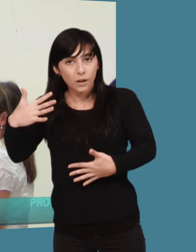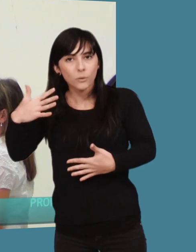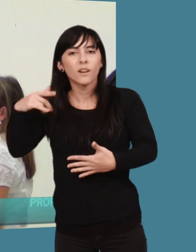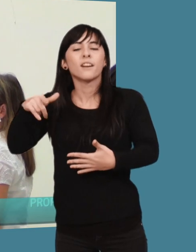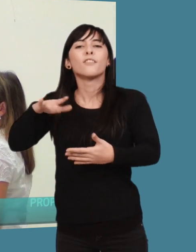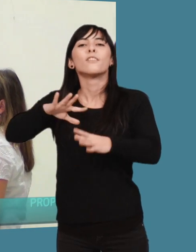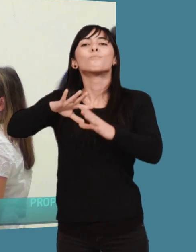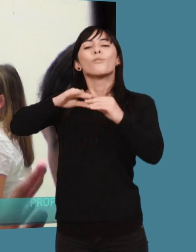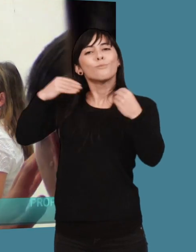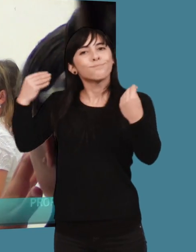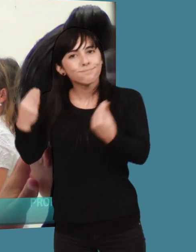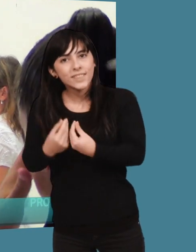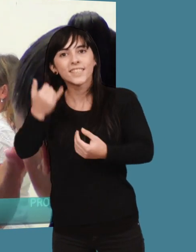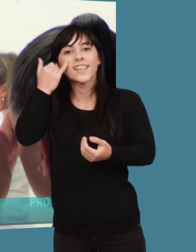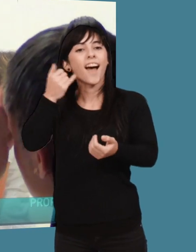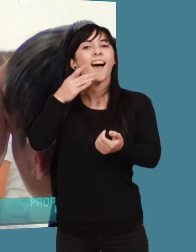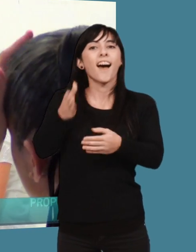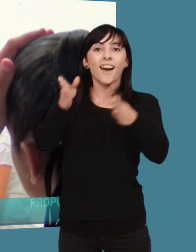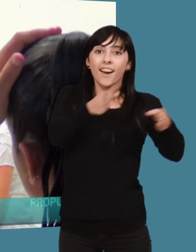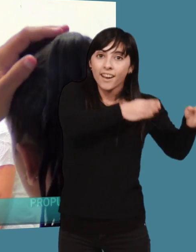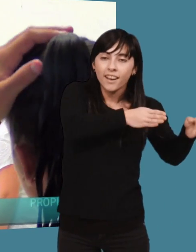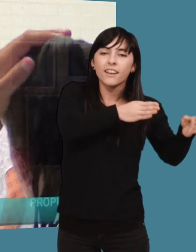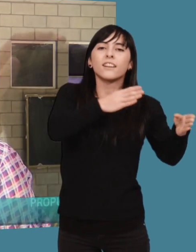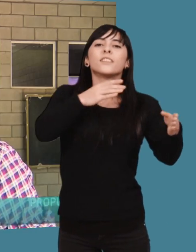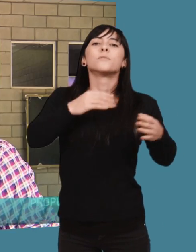Como para dar el cierre, a partir de haber visto las disciplinas anteriores,